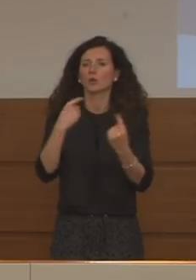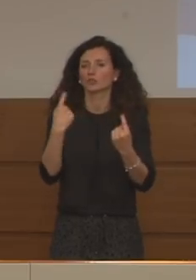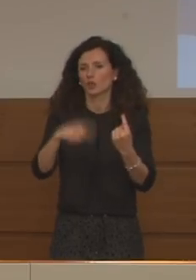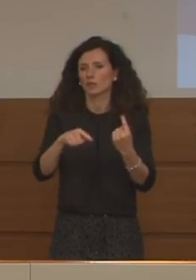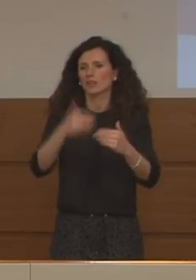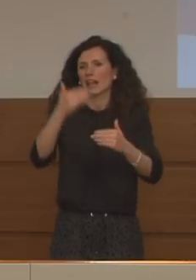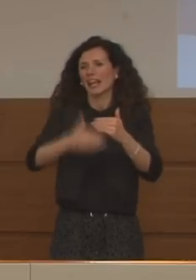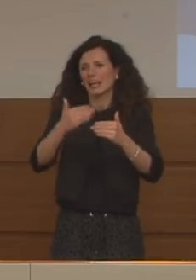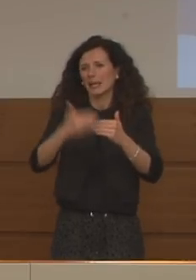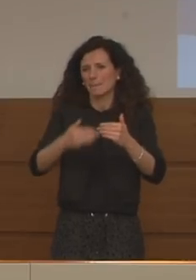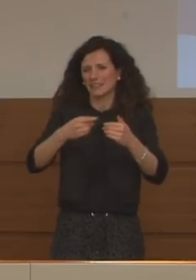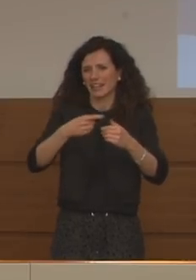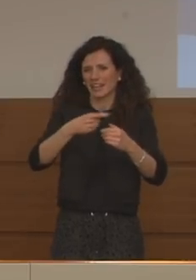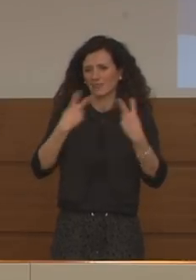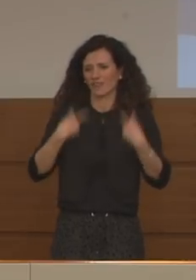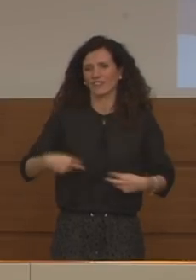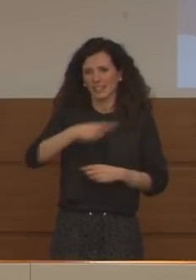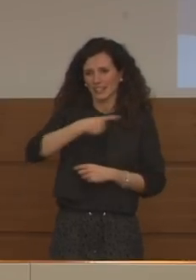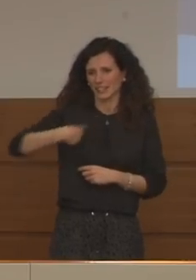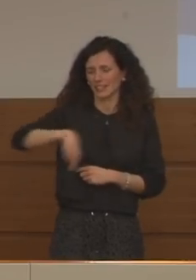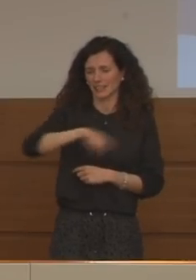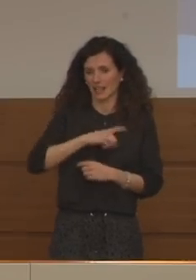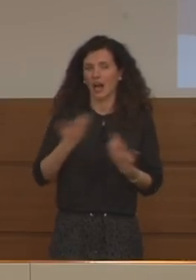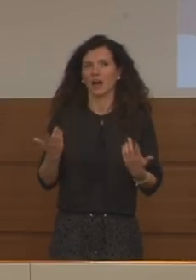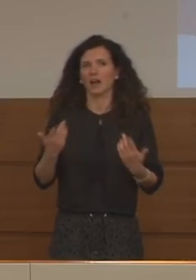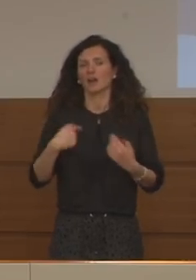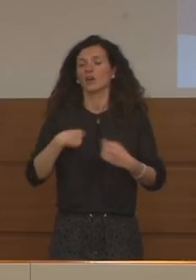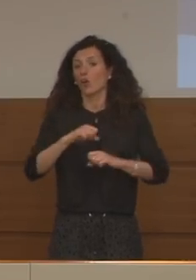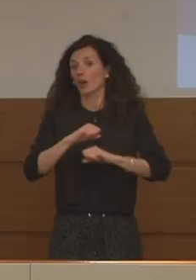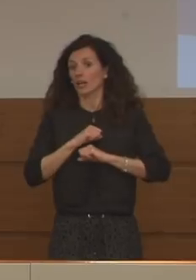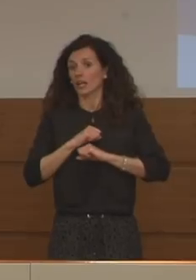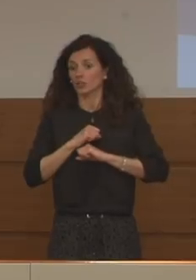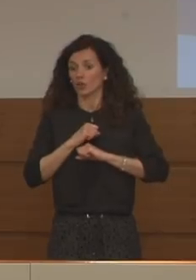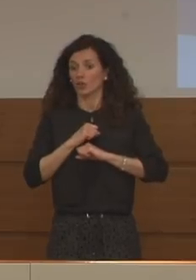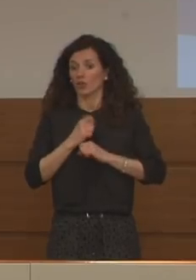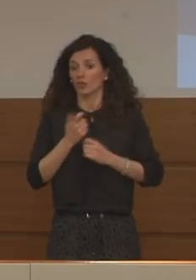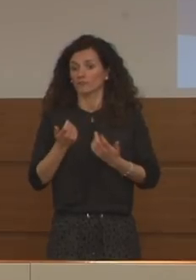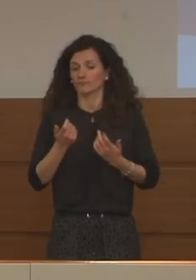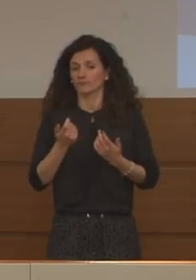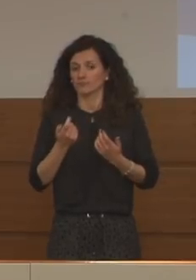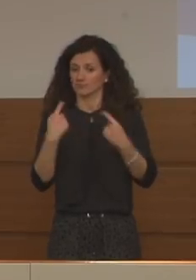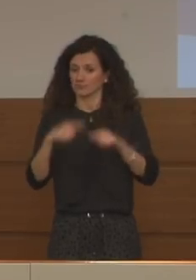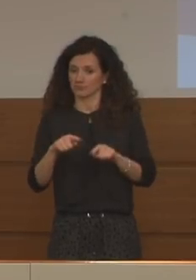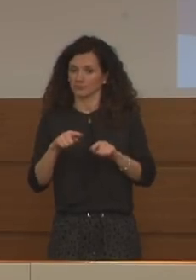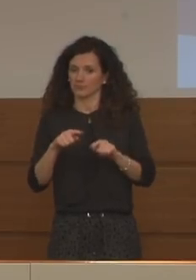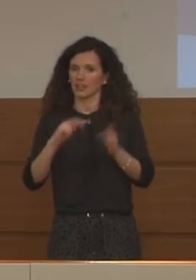Quindi credo che questo sia un aspetto importante e credo di poter interpretare